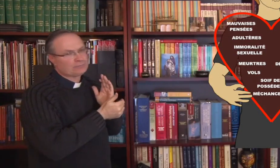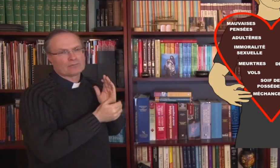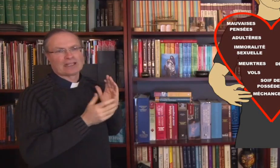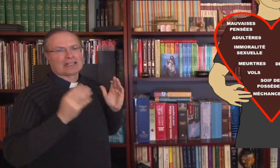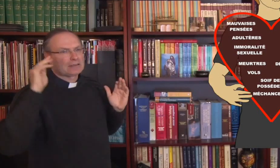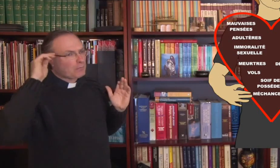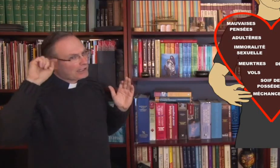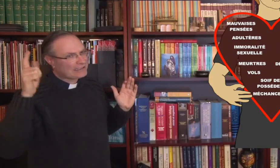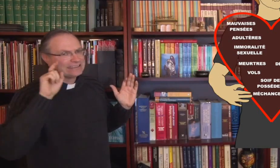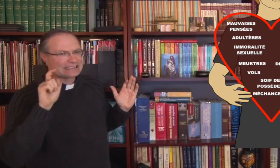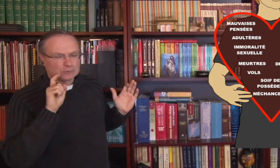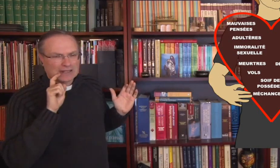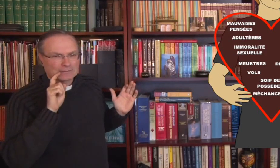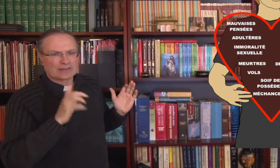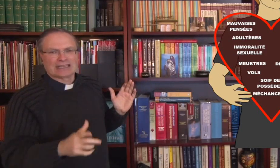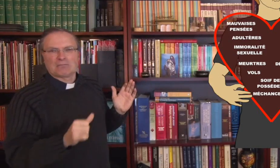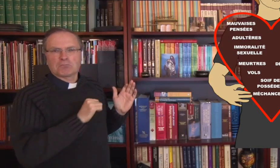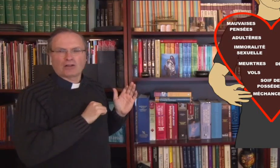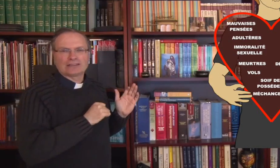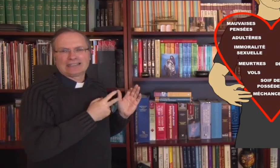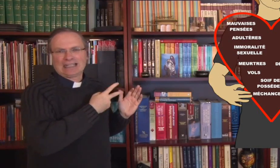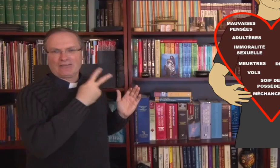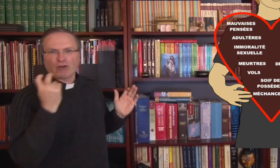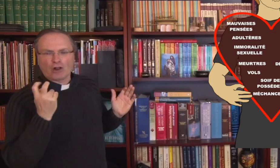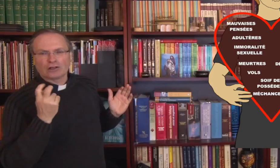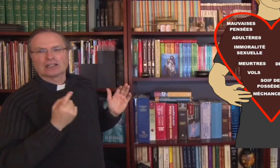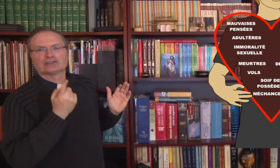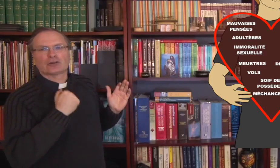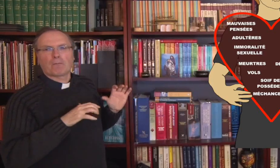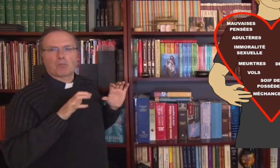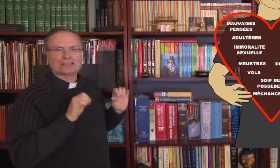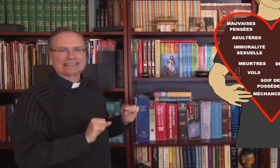l’immoralité sexuelle, les meurtres, les vols, la soif de posséder,